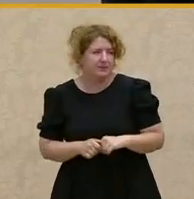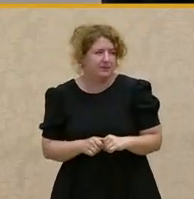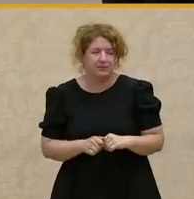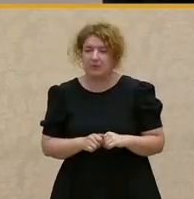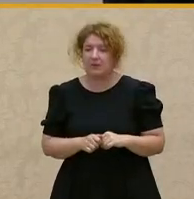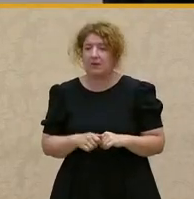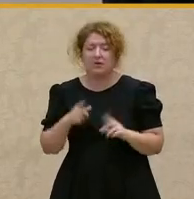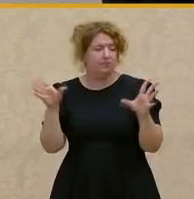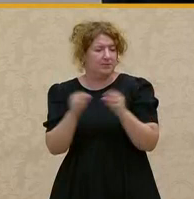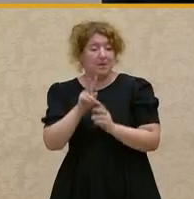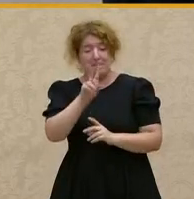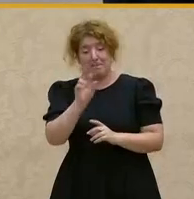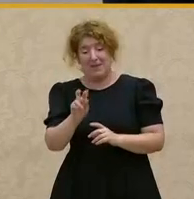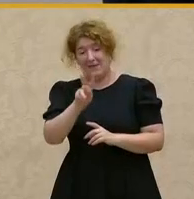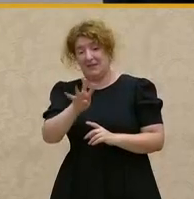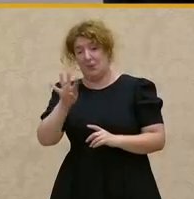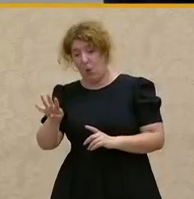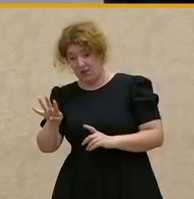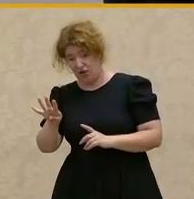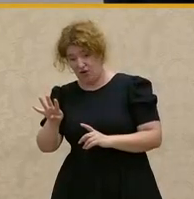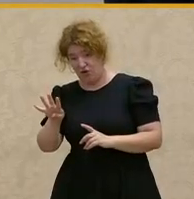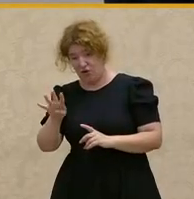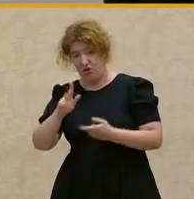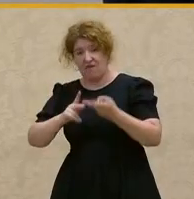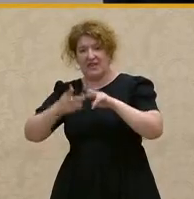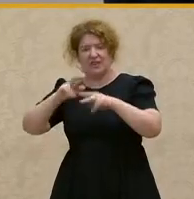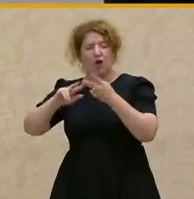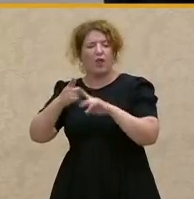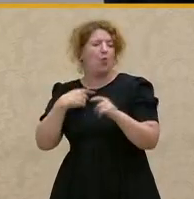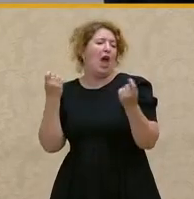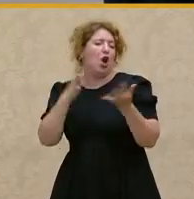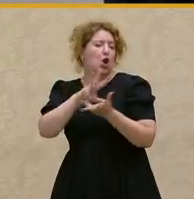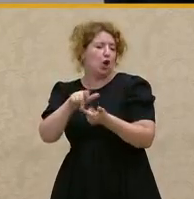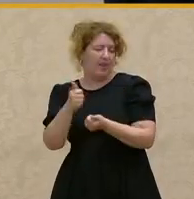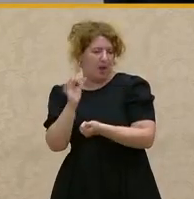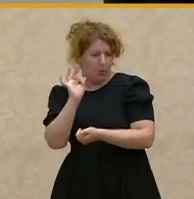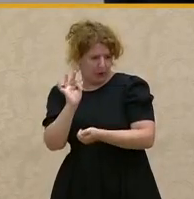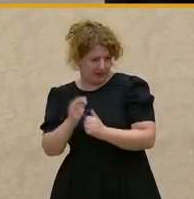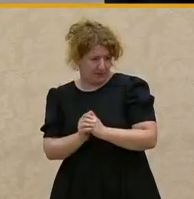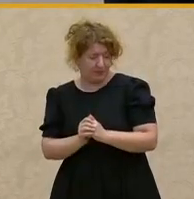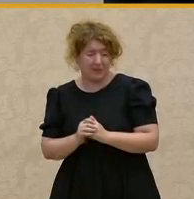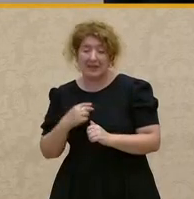2024 desde FESOCE aportamos una gran primicia. Después de tres años de investigación liderados